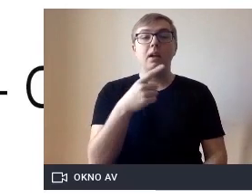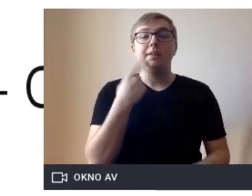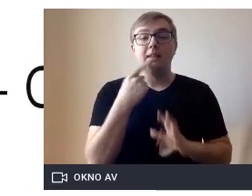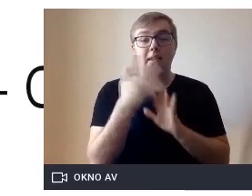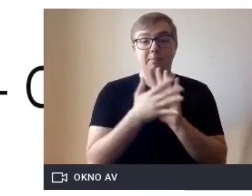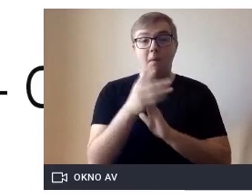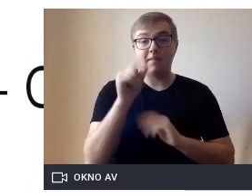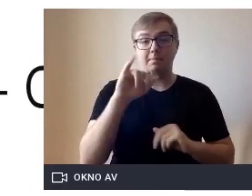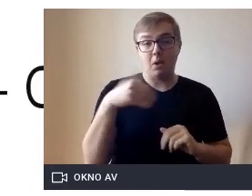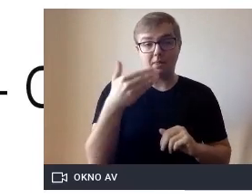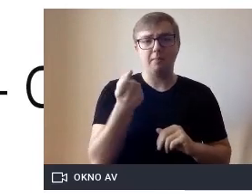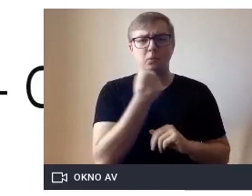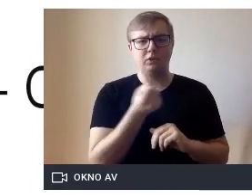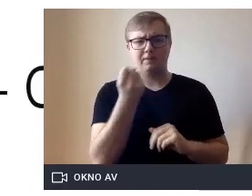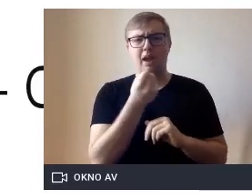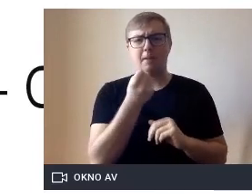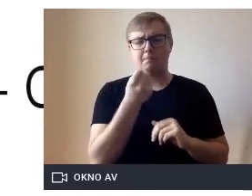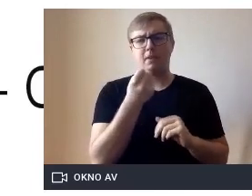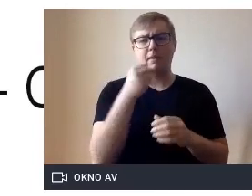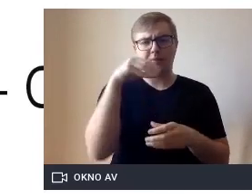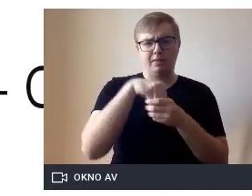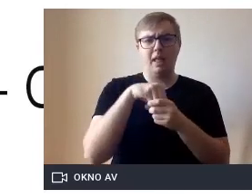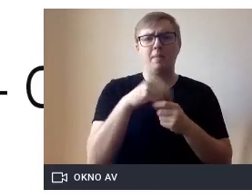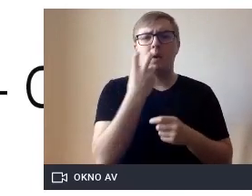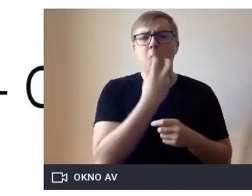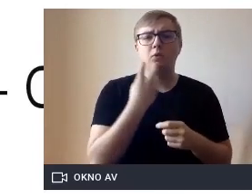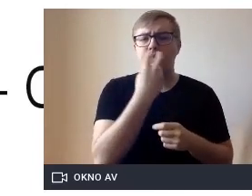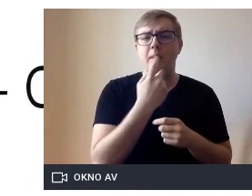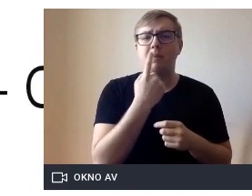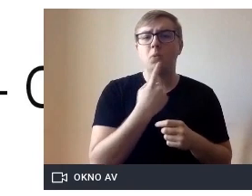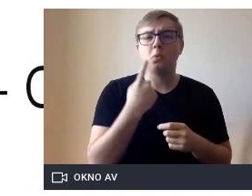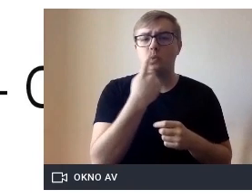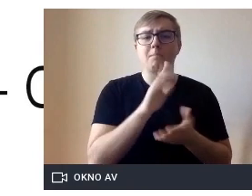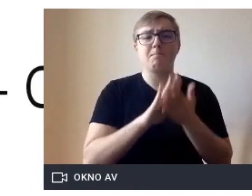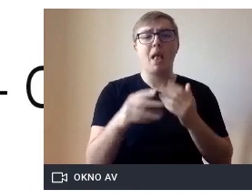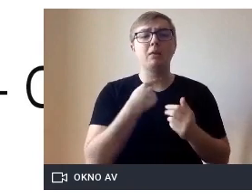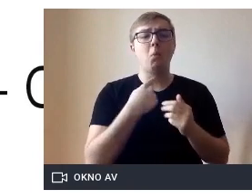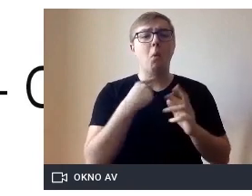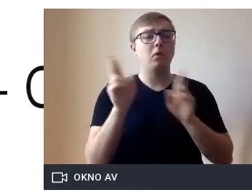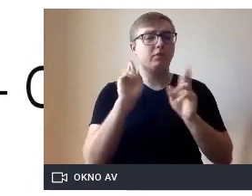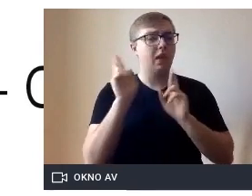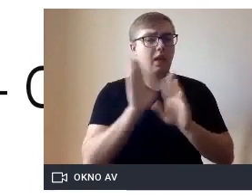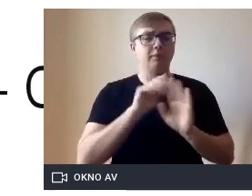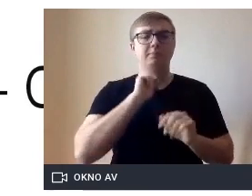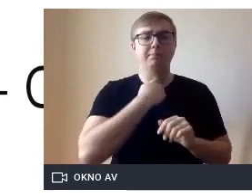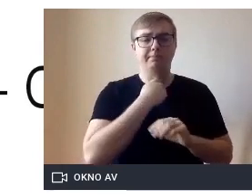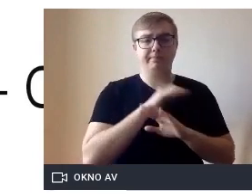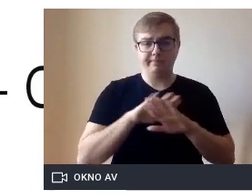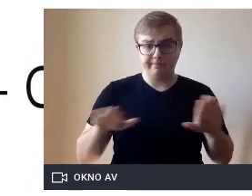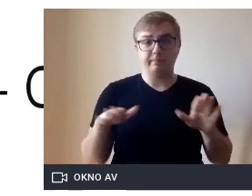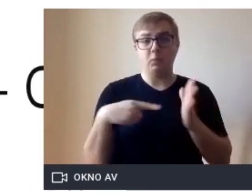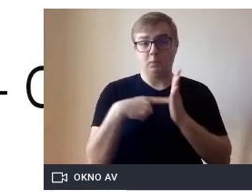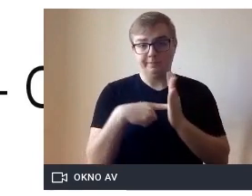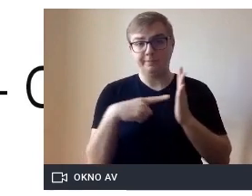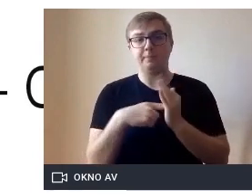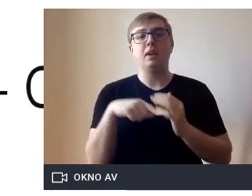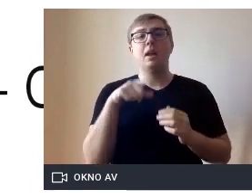Miga się bez użycia głosu, ruszając bezdźwiękowo wargami dla ułatwienia odczytywania mowy z ust.